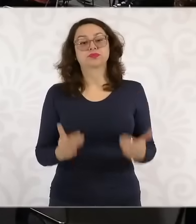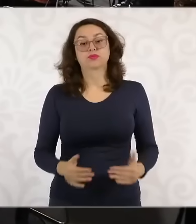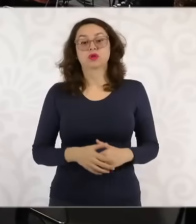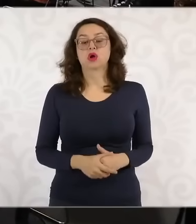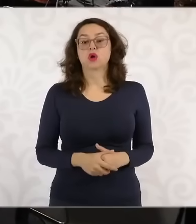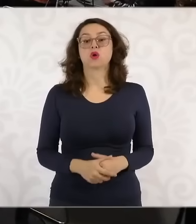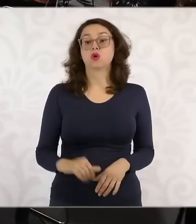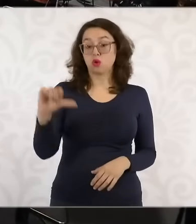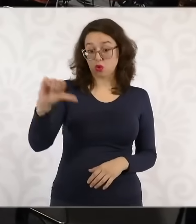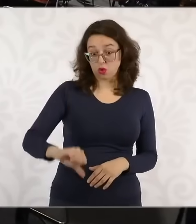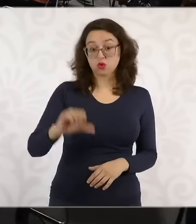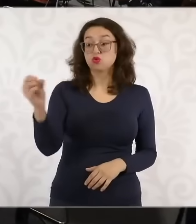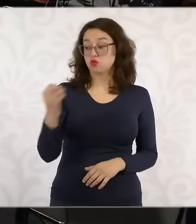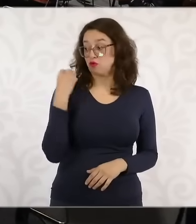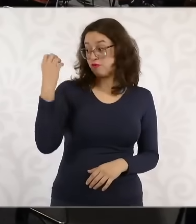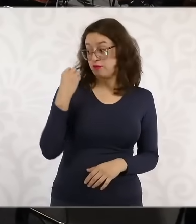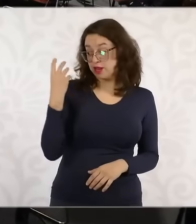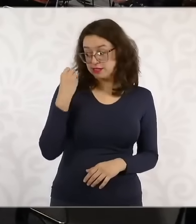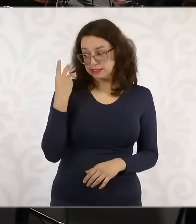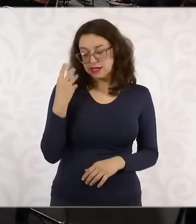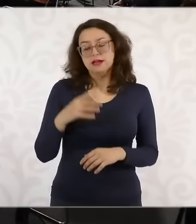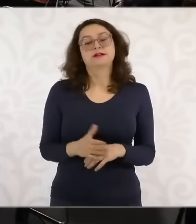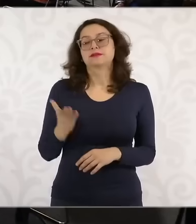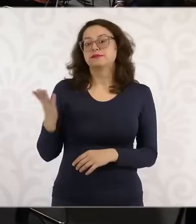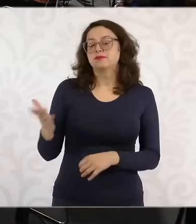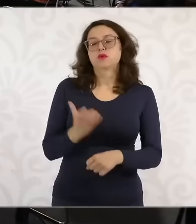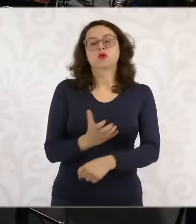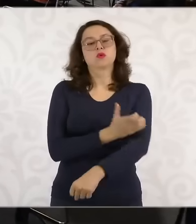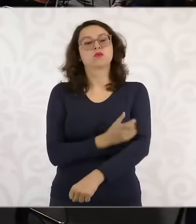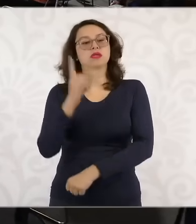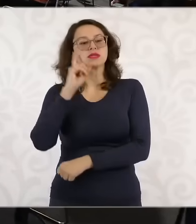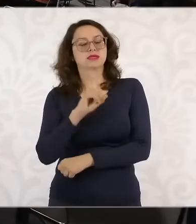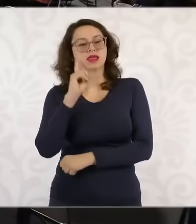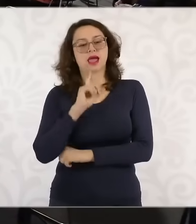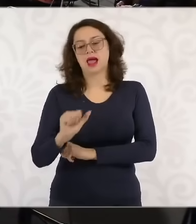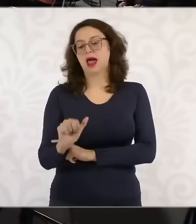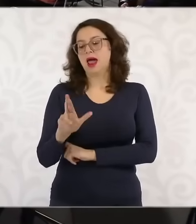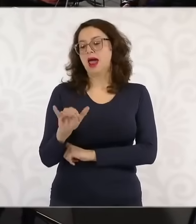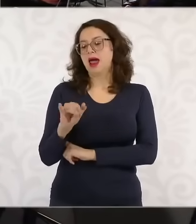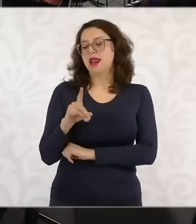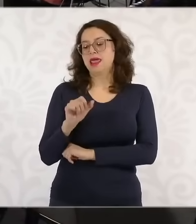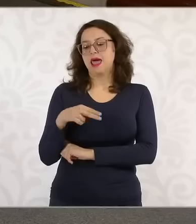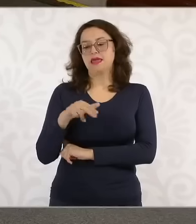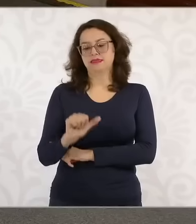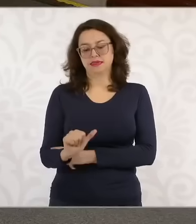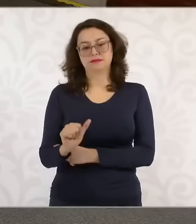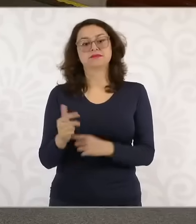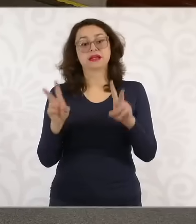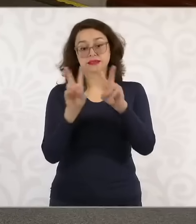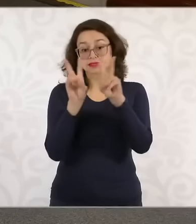secretaria de bienestar, abordará el tema sobre los apoyos a personas con discapacidad.